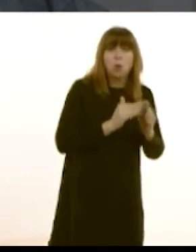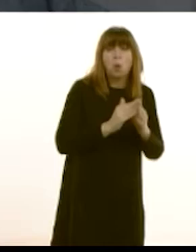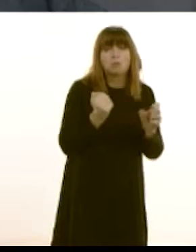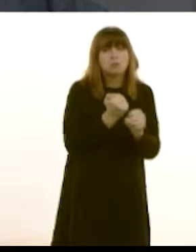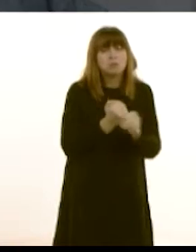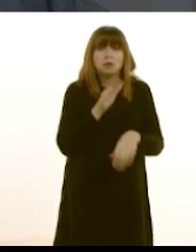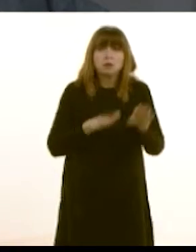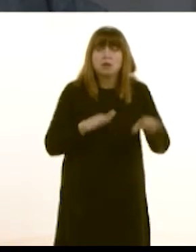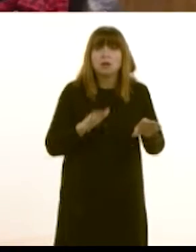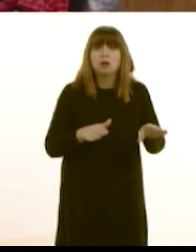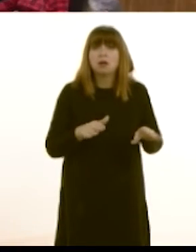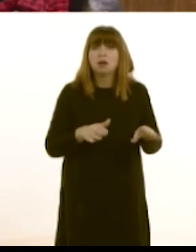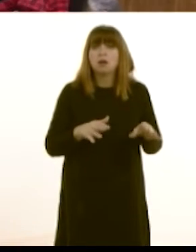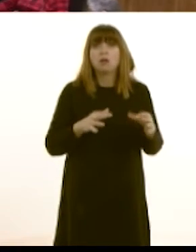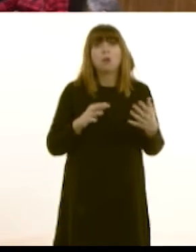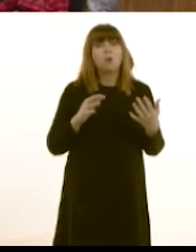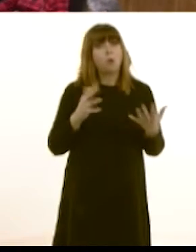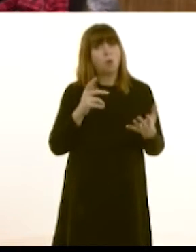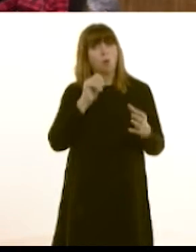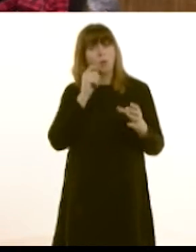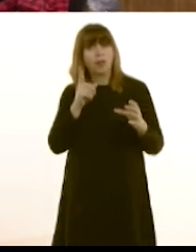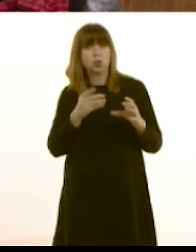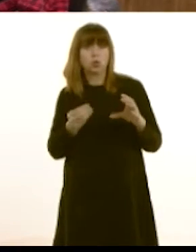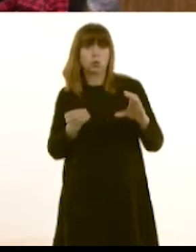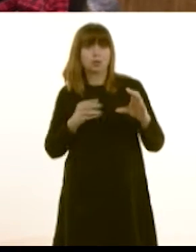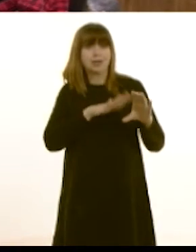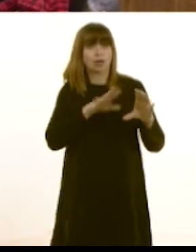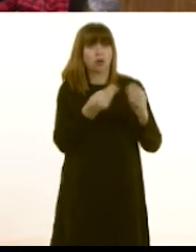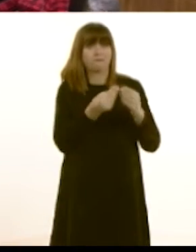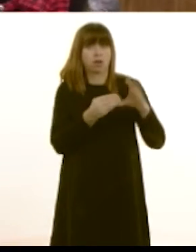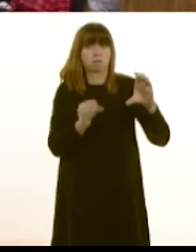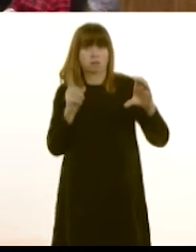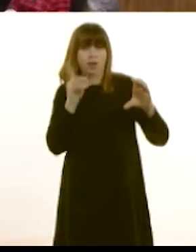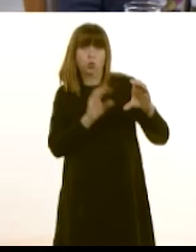at y gronfa genedlaethol? Carwyn Jones: Mae hynnyín rhywbeth, wrth gwrs, i ni ei ystyried.